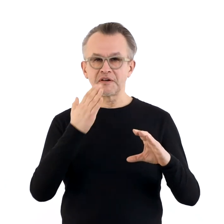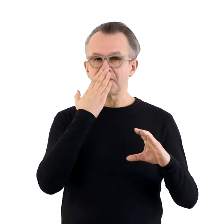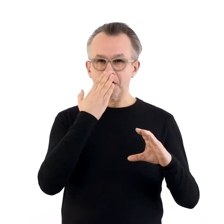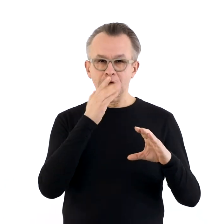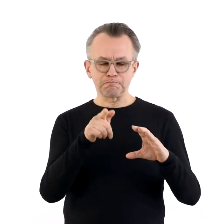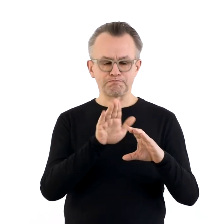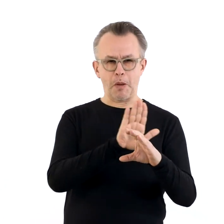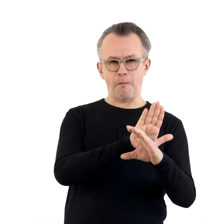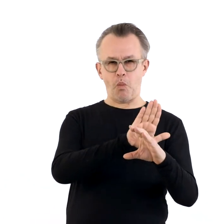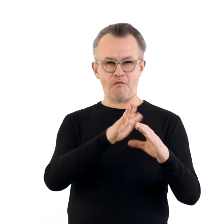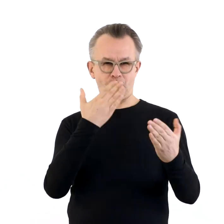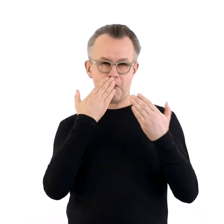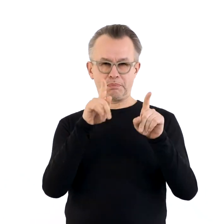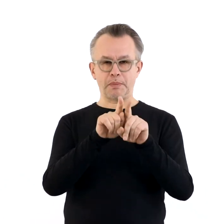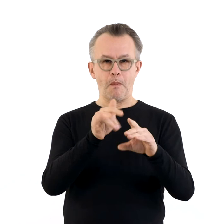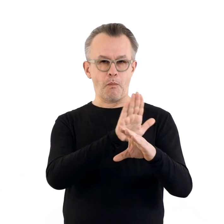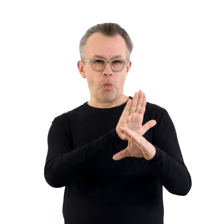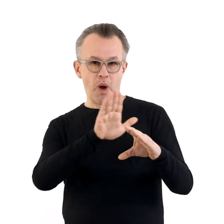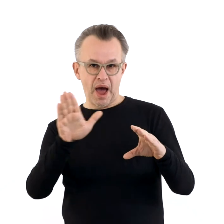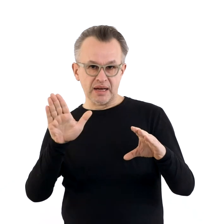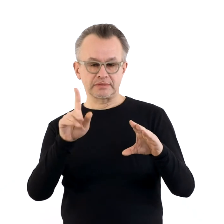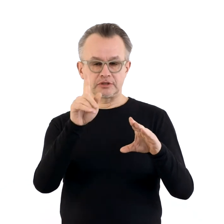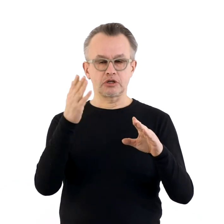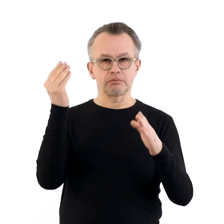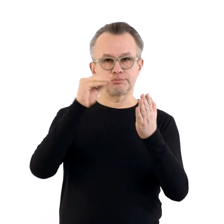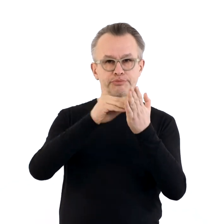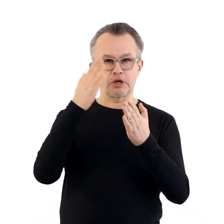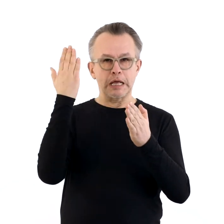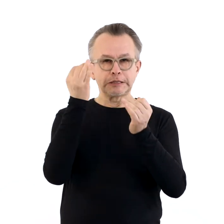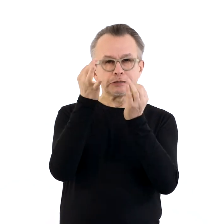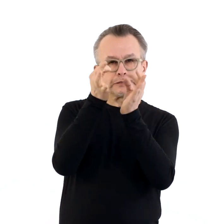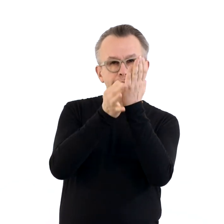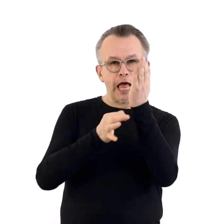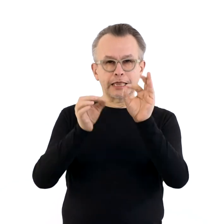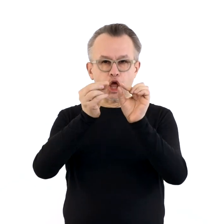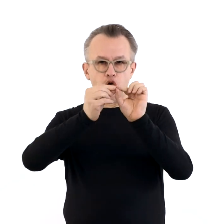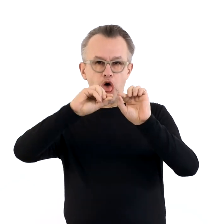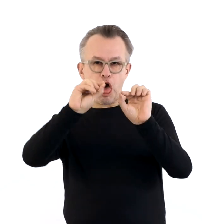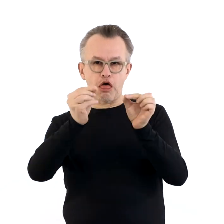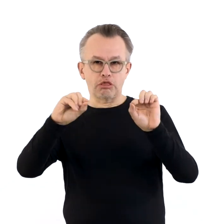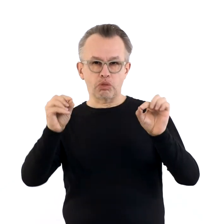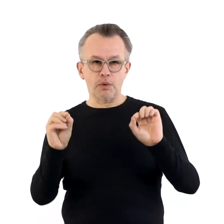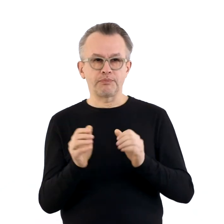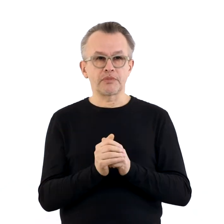Środkami wyrazu w ceramice jest płaska plama i cienka linia konturowa.